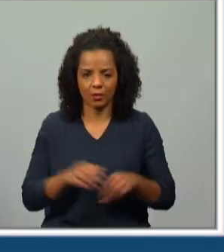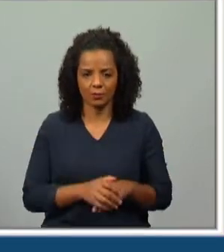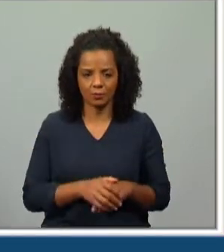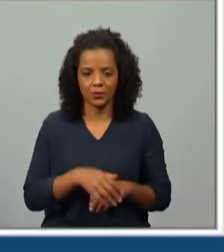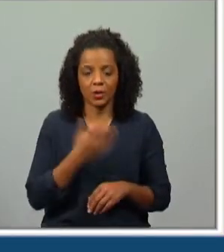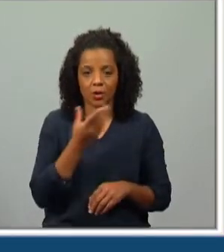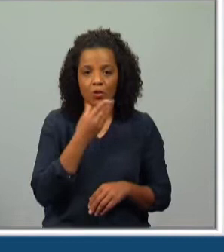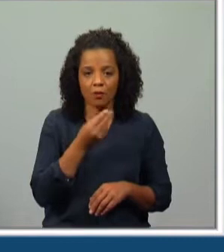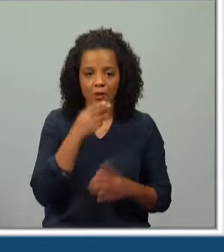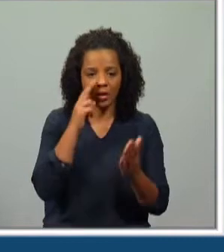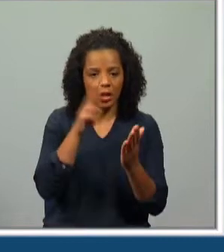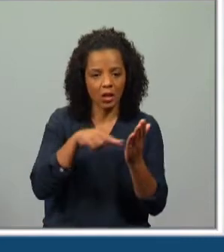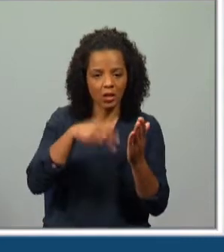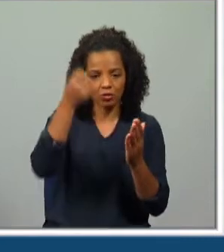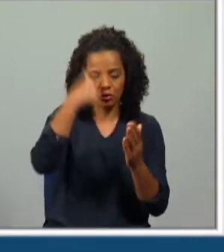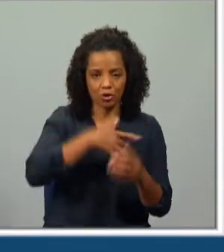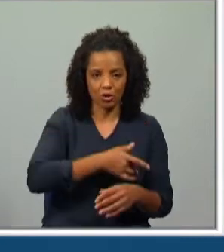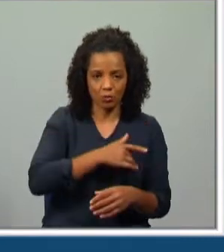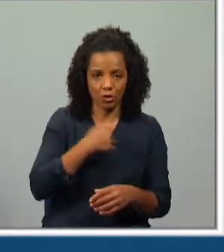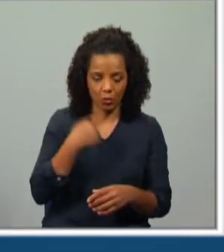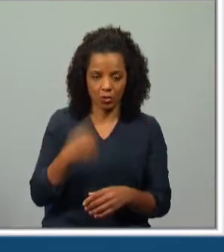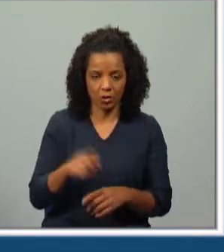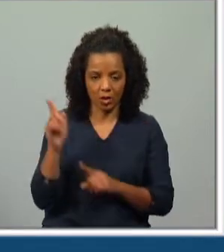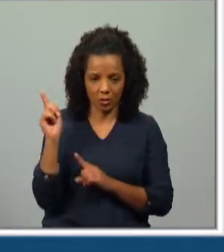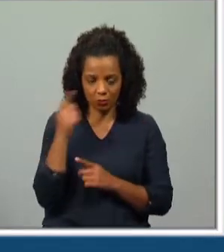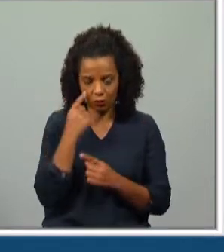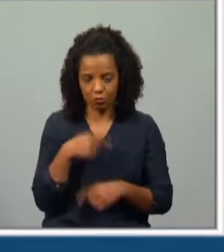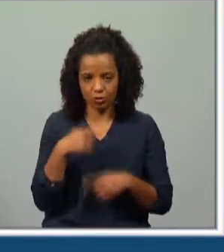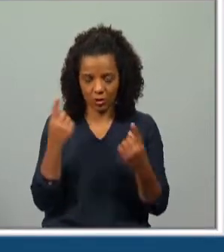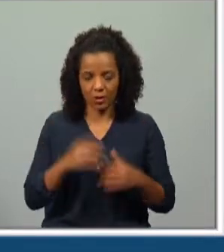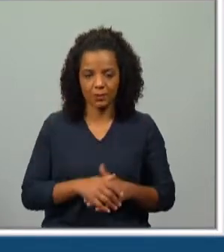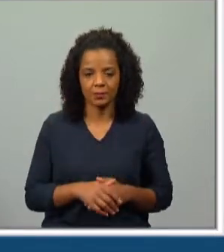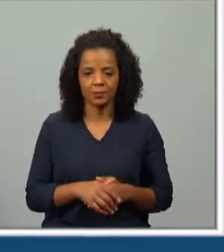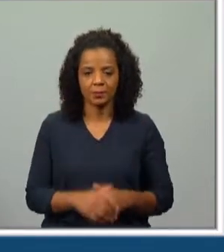velho que queria romances de amor que eu tenho aqui e que te vou mostrar 想要我的愛情小說的老人我在這裡，我會告訴你